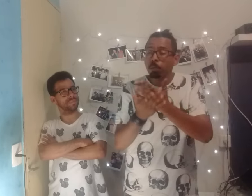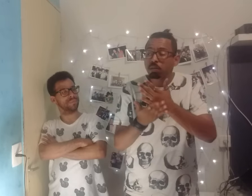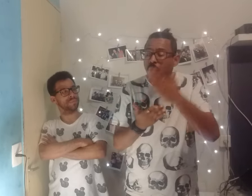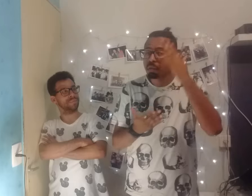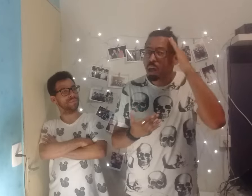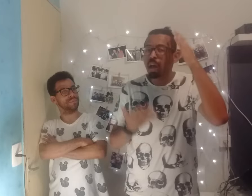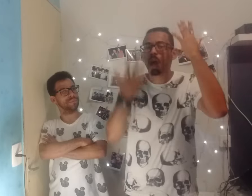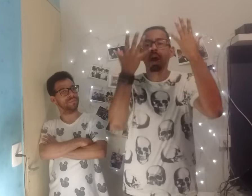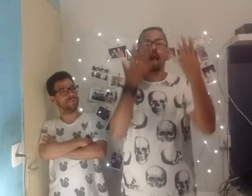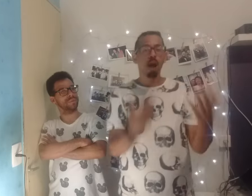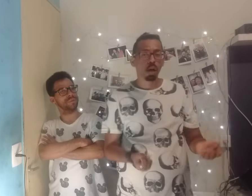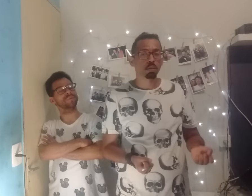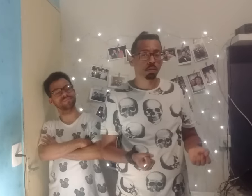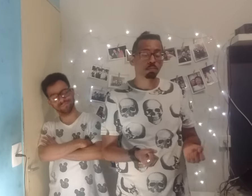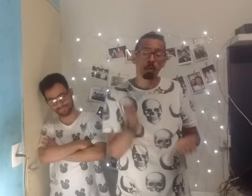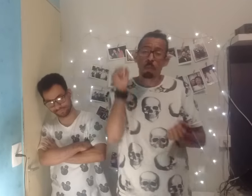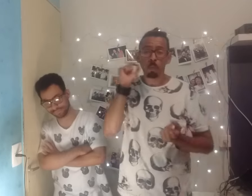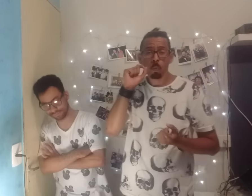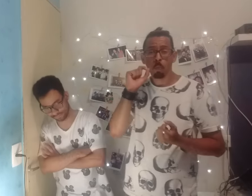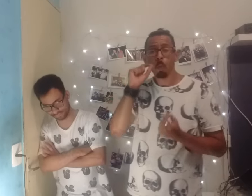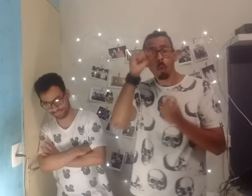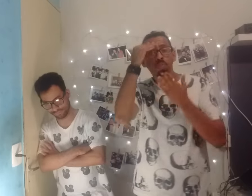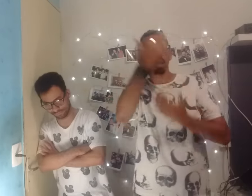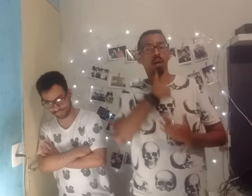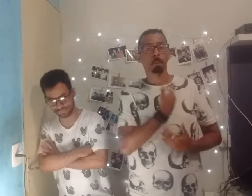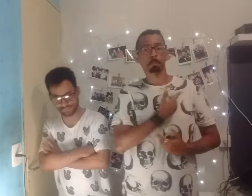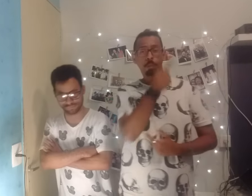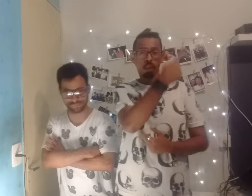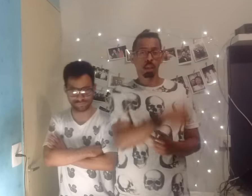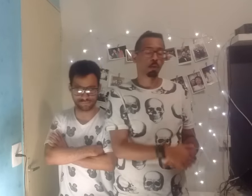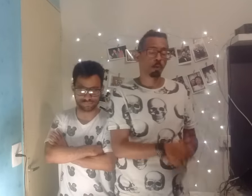ela entende começa entende! que obrigado meu amigo